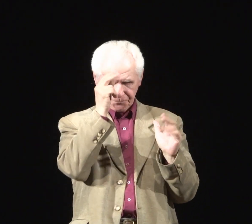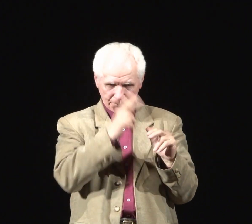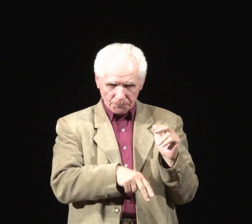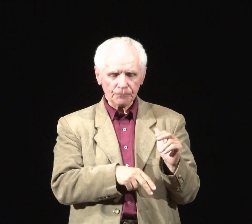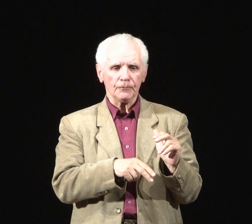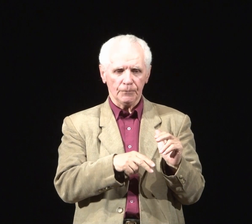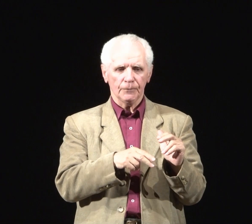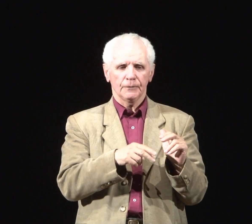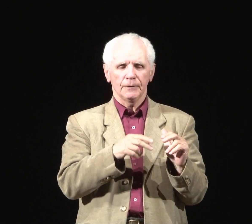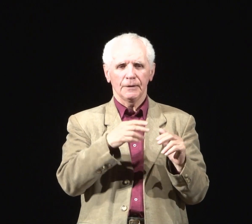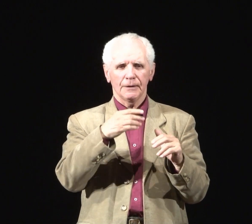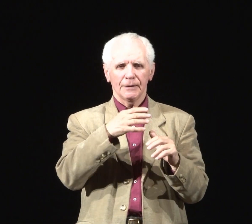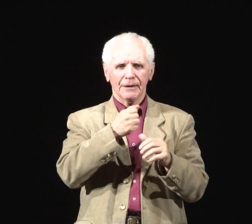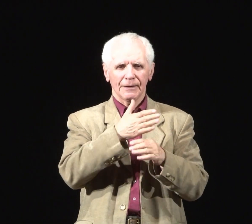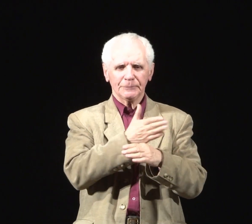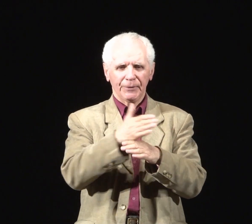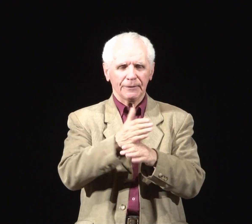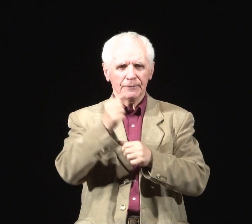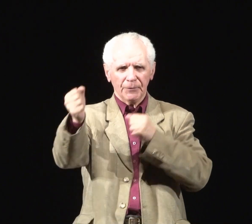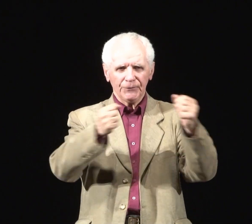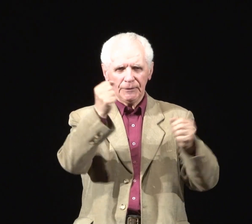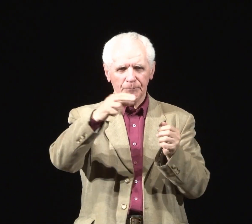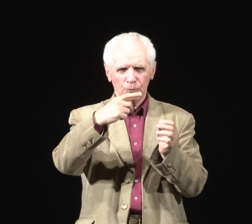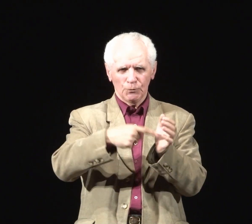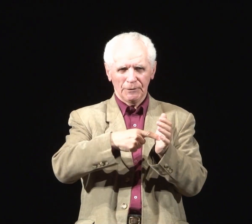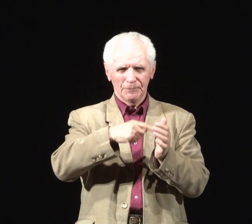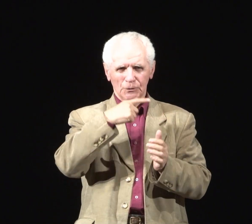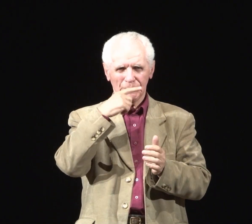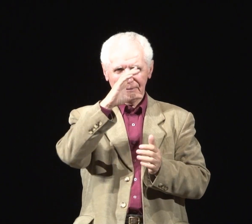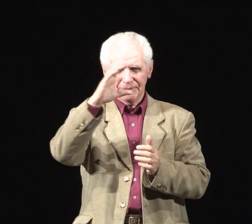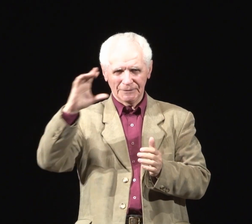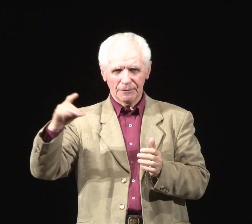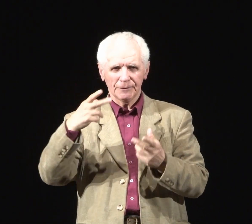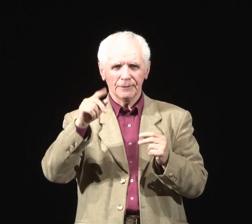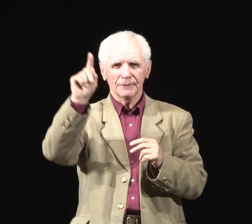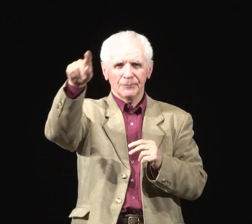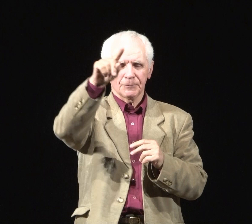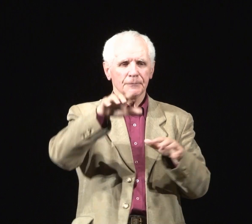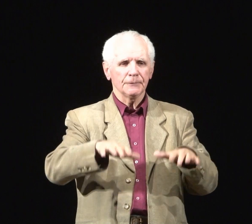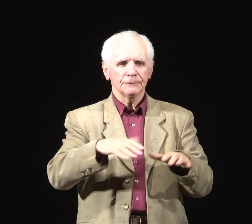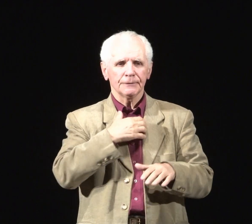Нас начали направлять в разные города, где не хватало архитекторов